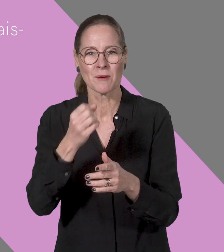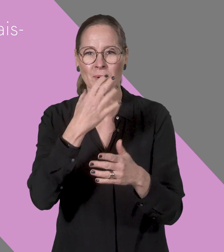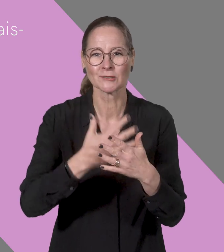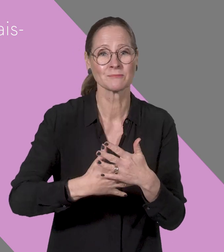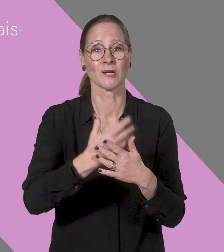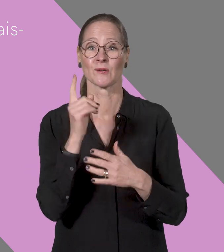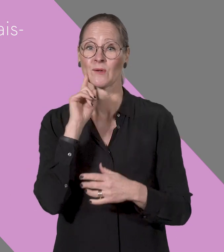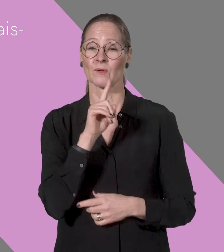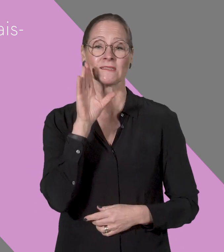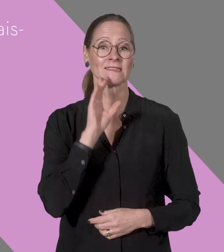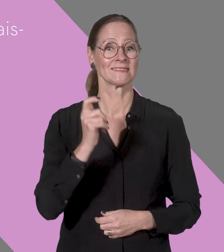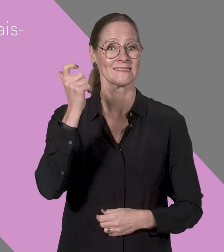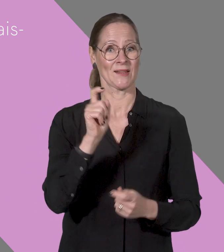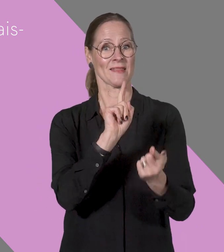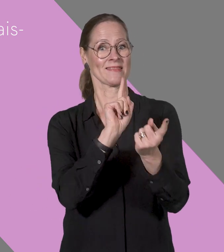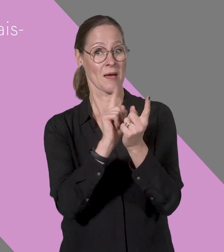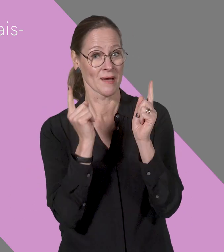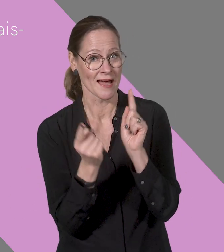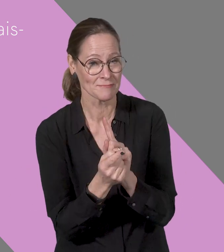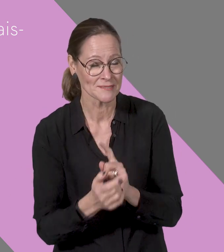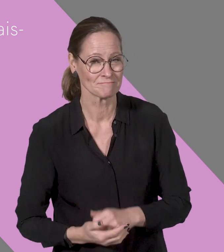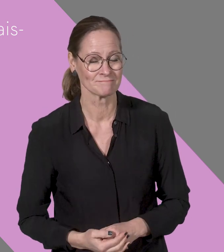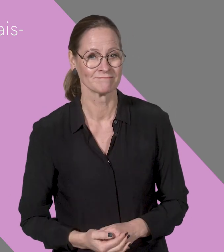pohjoismaiseen kuurojen seniorien tapaamiseen.